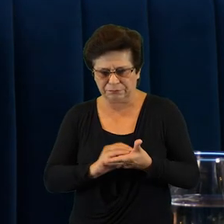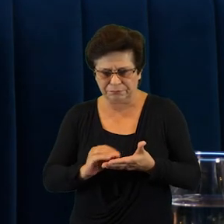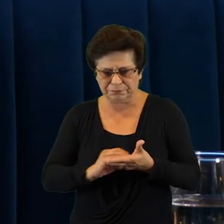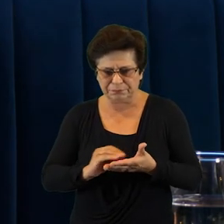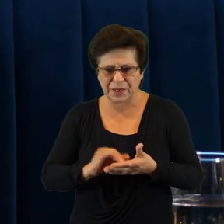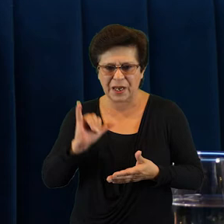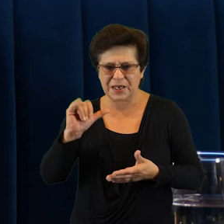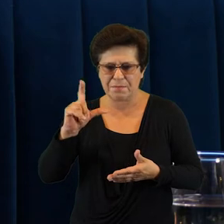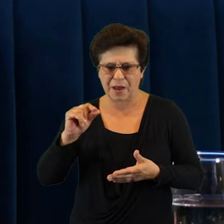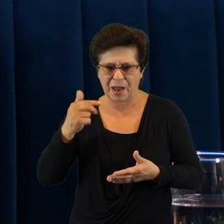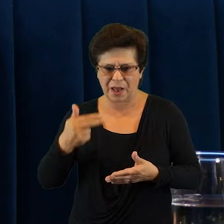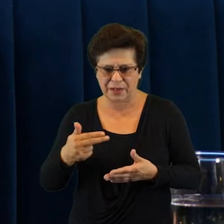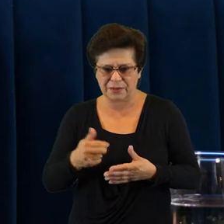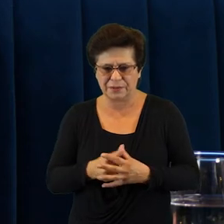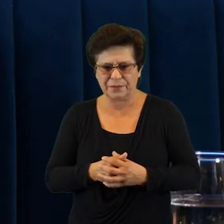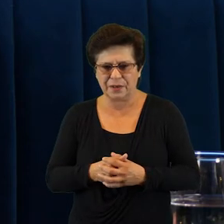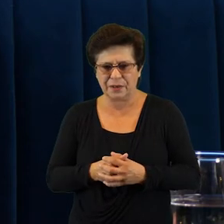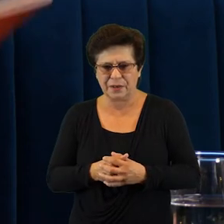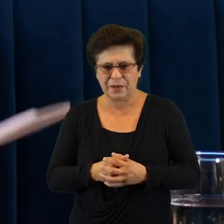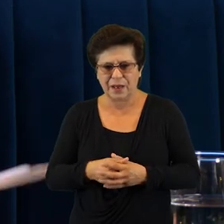tu muszę zacytować: "TW Tadek",